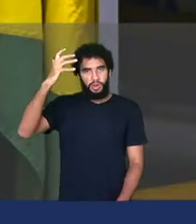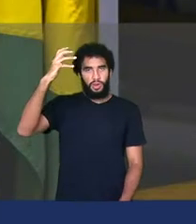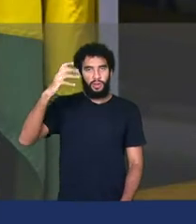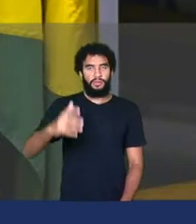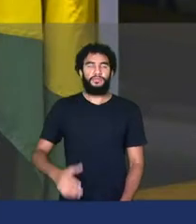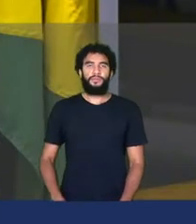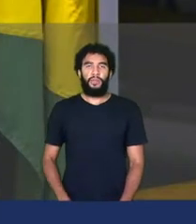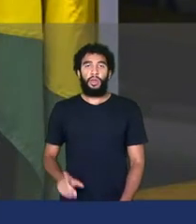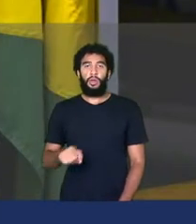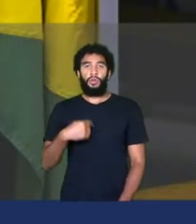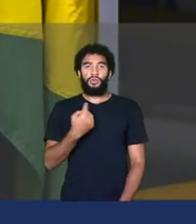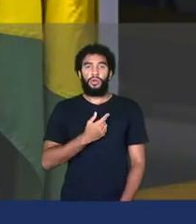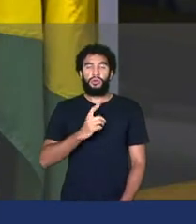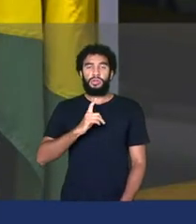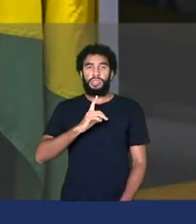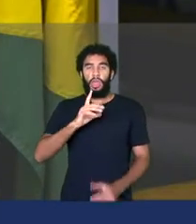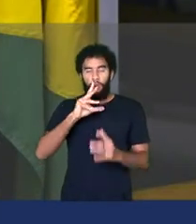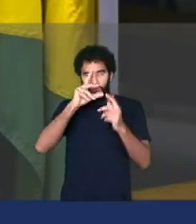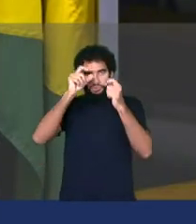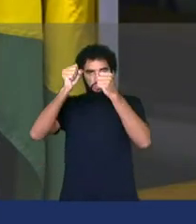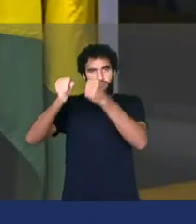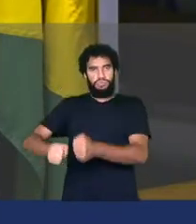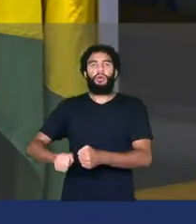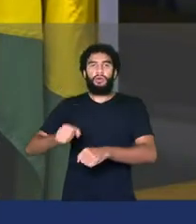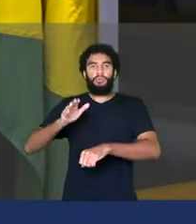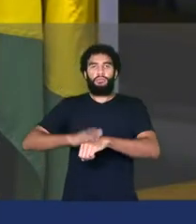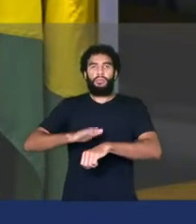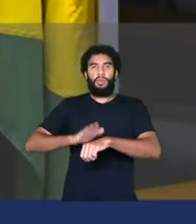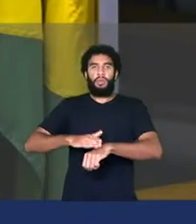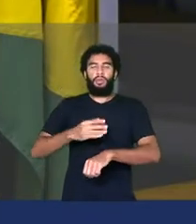PASSA A DECIDIR, É QUANDO A GENTE COMETA A TER PODER SOBRE A NOSSA REALIDADE, SOBRE QUEM